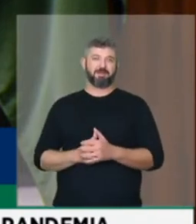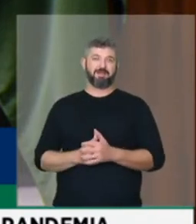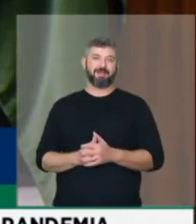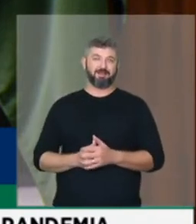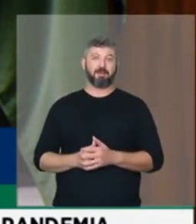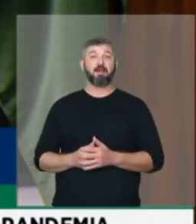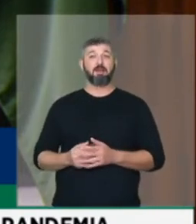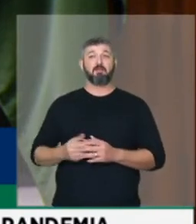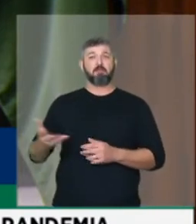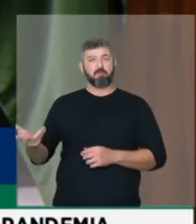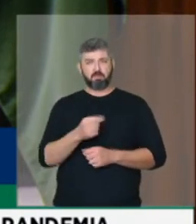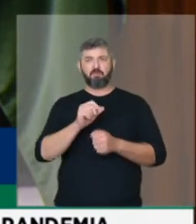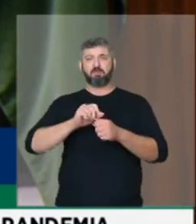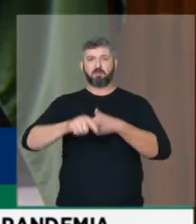LIDERANÇA DO PSB E QUE NÓS